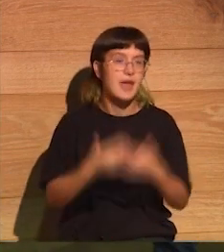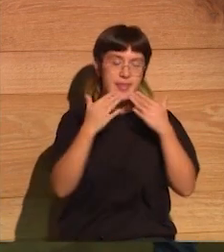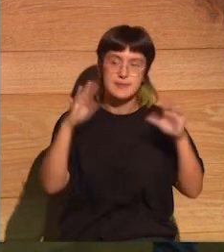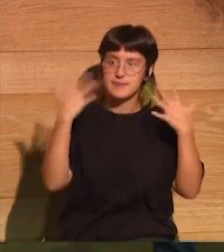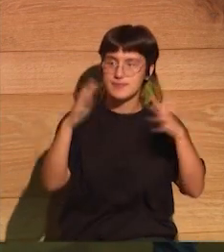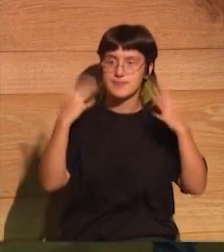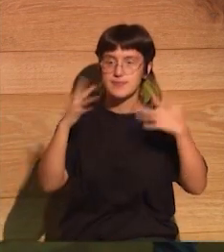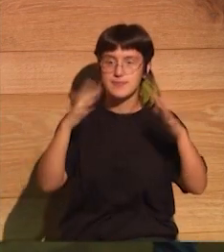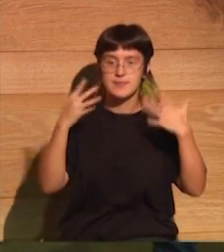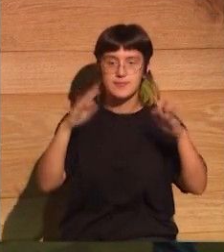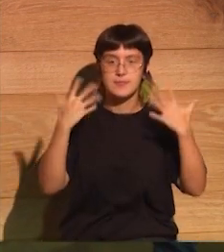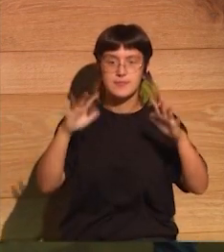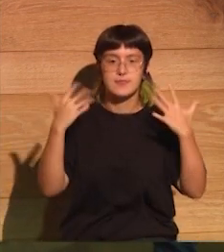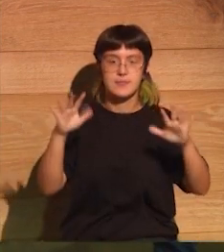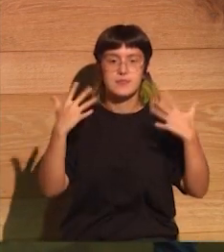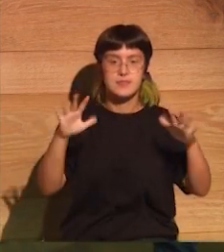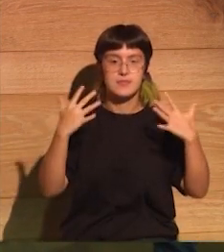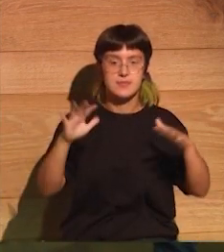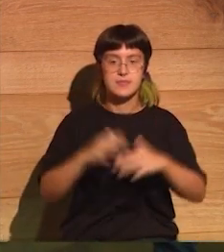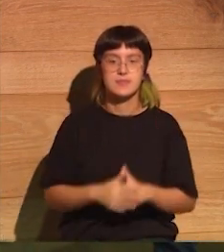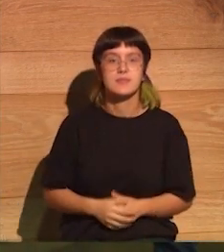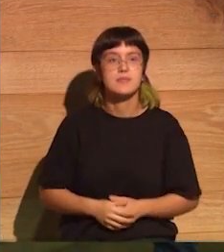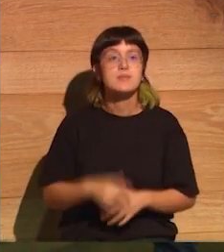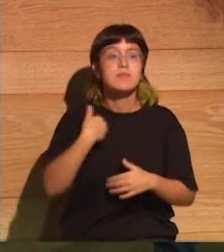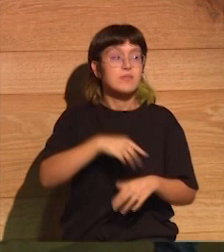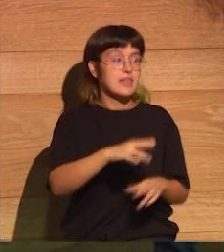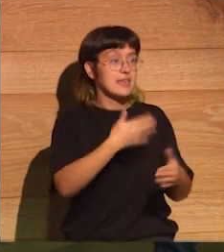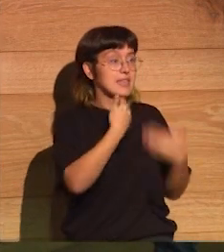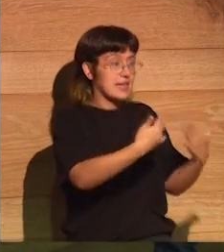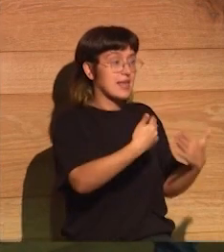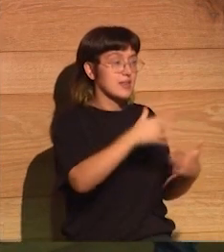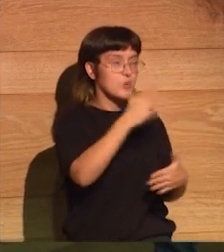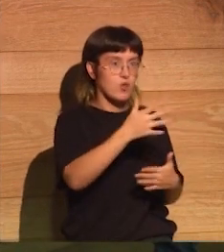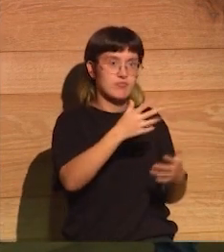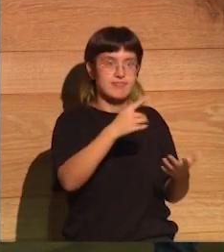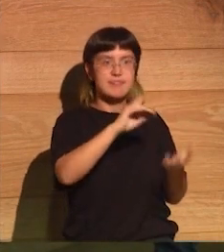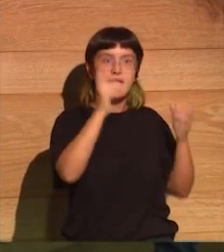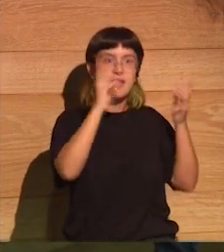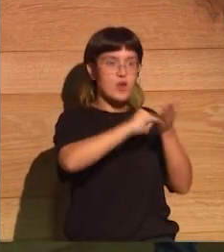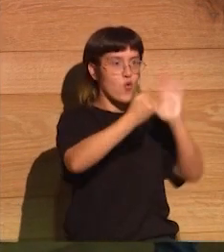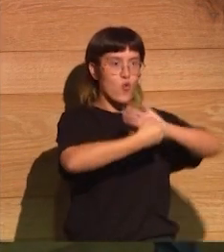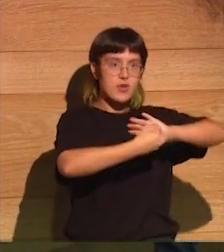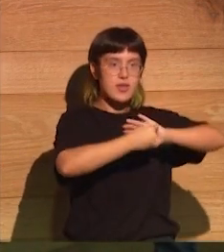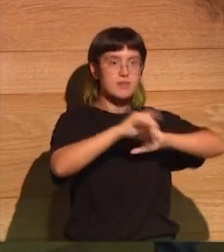Nos quedamos con tu optimismo y con ganas de saber más sobre esa revolución que va a suponer la tecnología aplicada al aprendizaje.